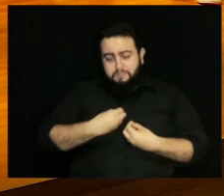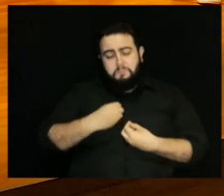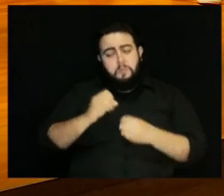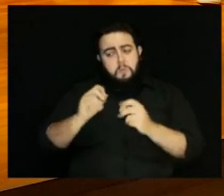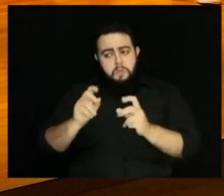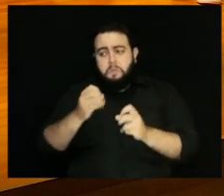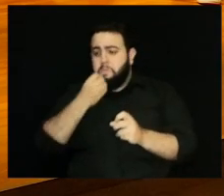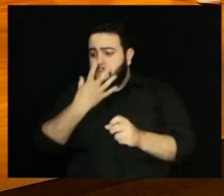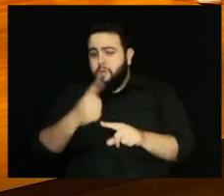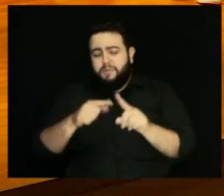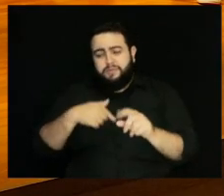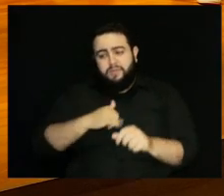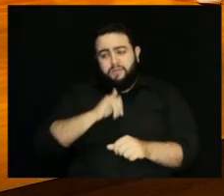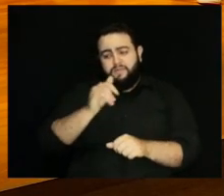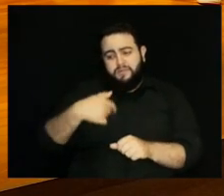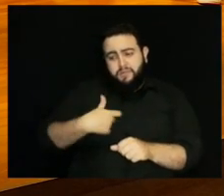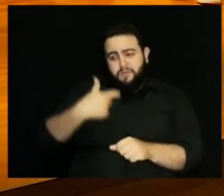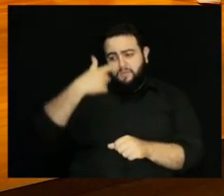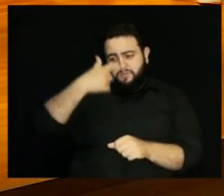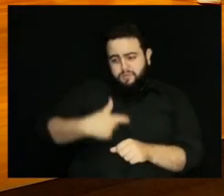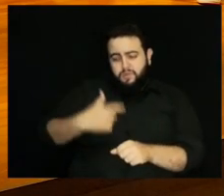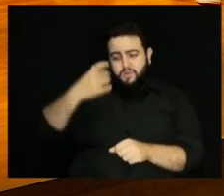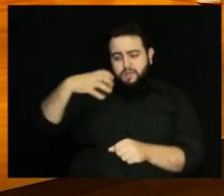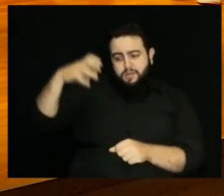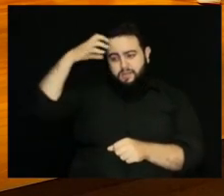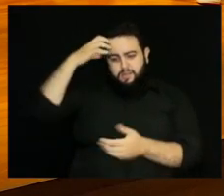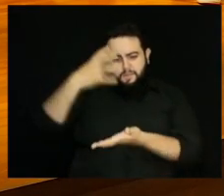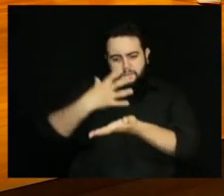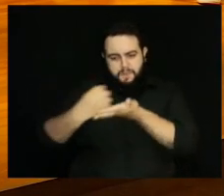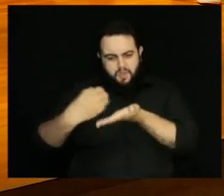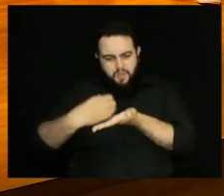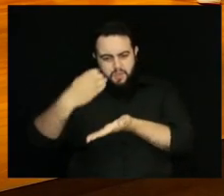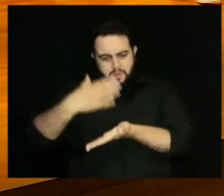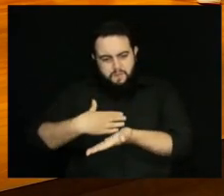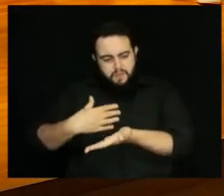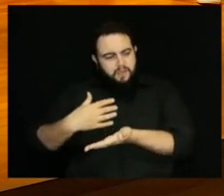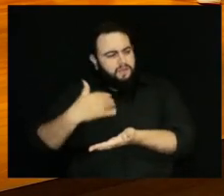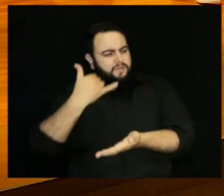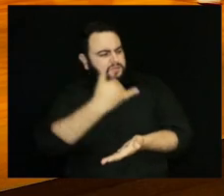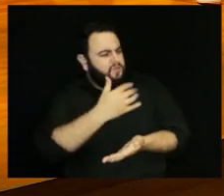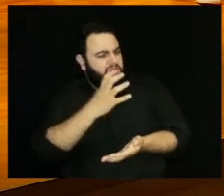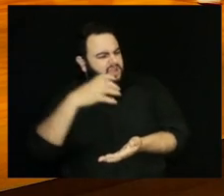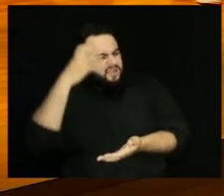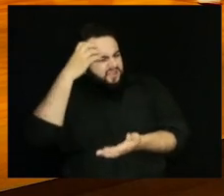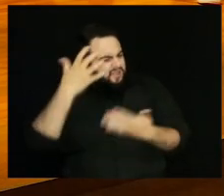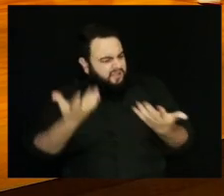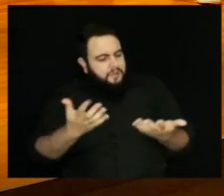quando eu disse que era o rei ela tirou o copo da minha mão e disse Rei? Hey meu amigo não se